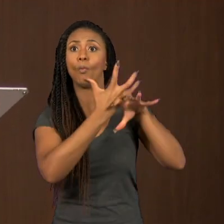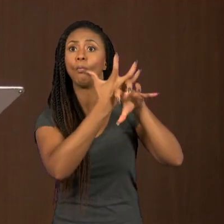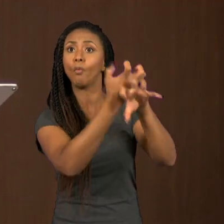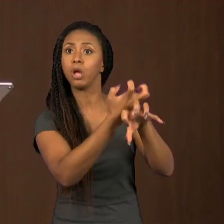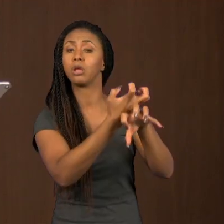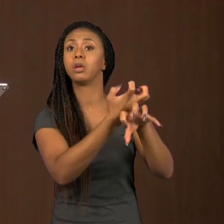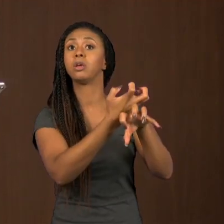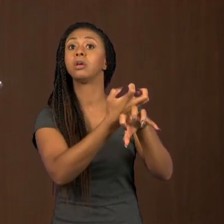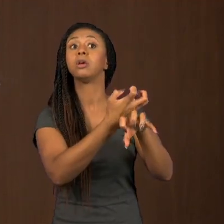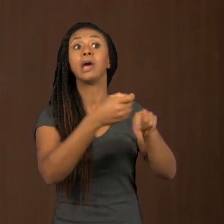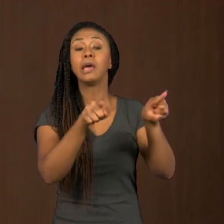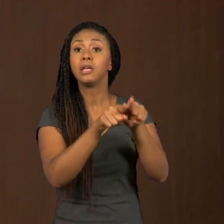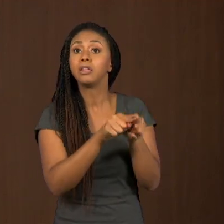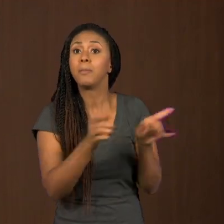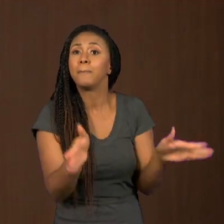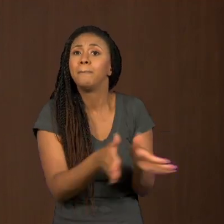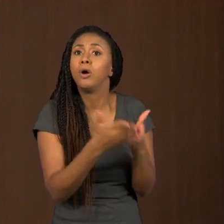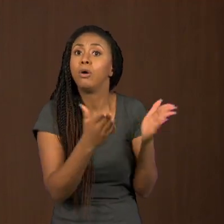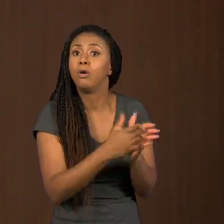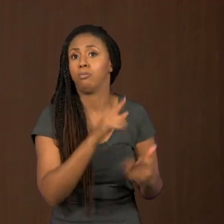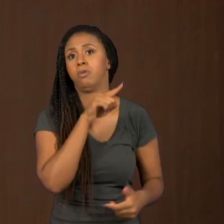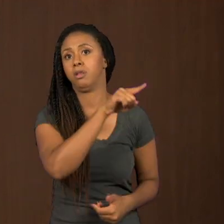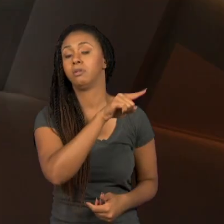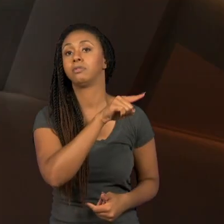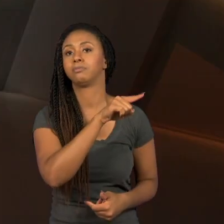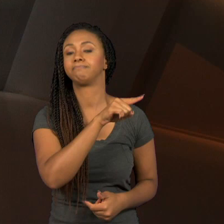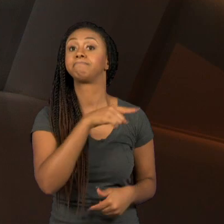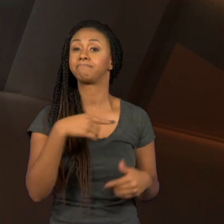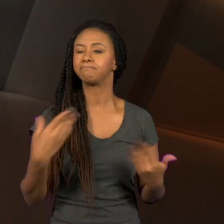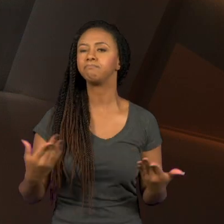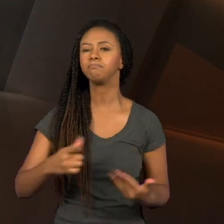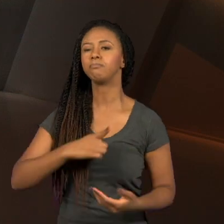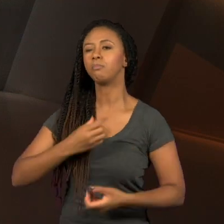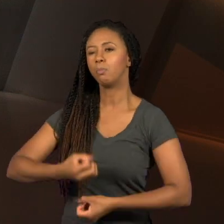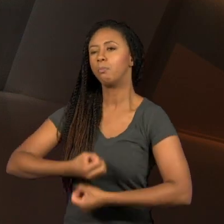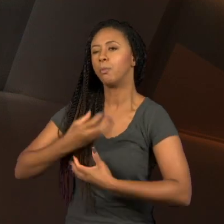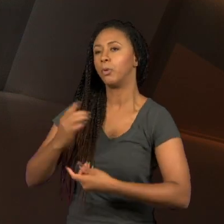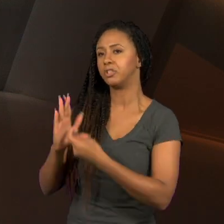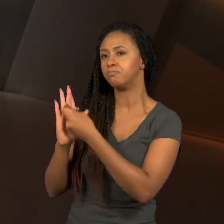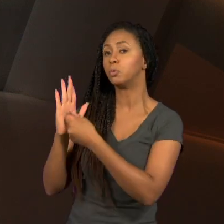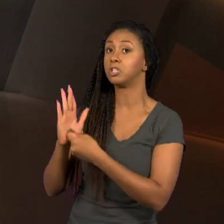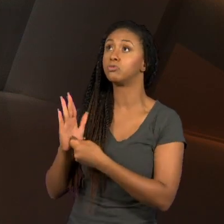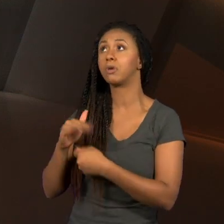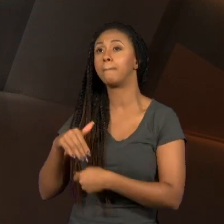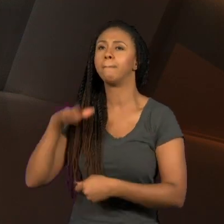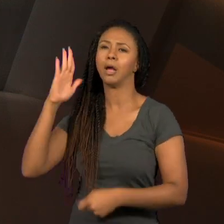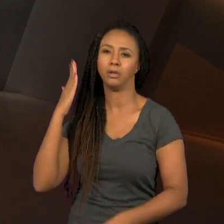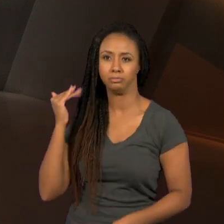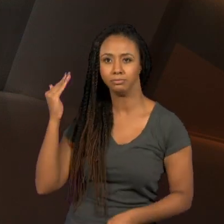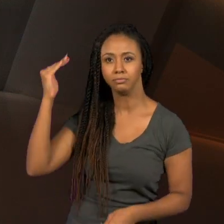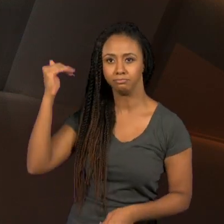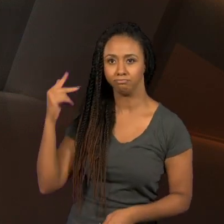MISÉRIA. ENTÃO, UMA OBRA BASTANTE CONHECIDA, TALVEZ A MAIS CONHECIDA DE JOÃO CABRAL DE MELO